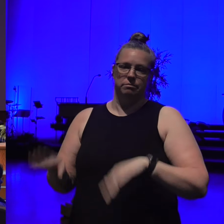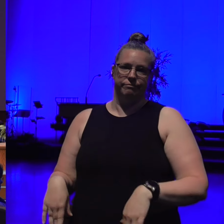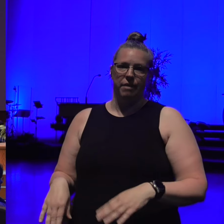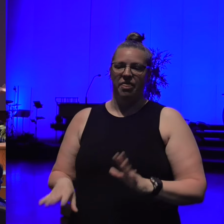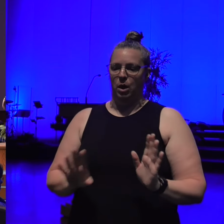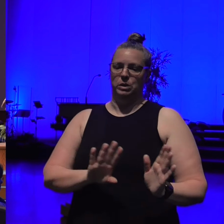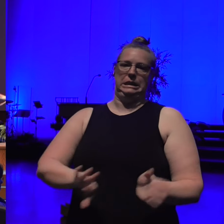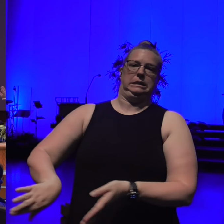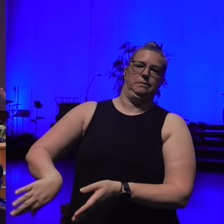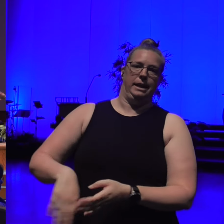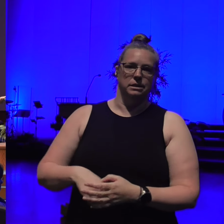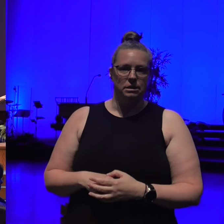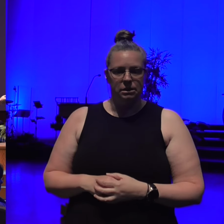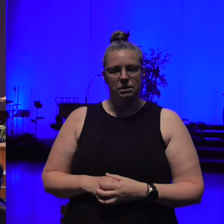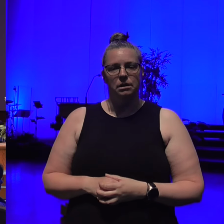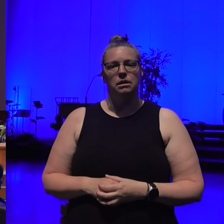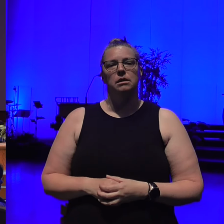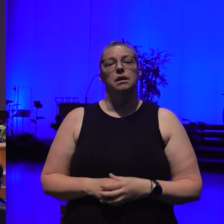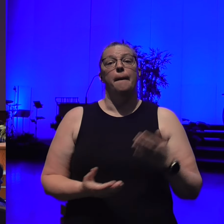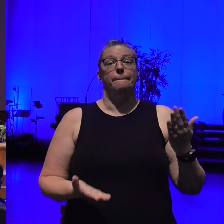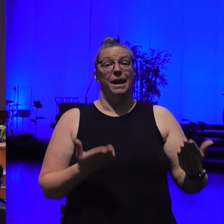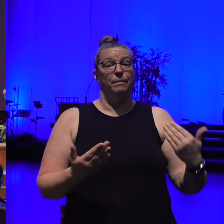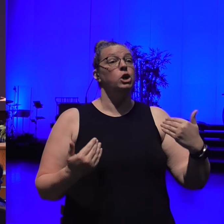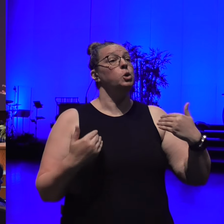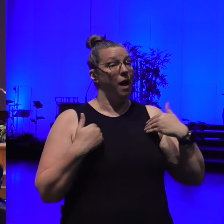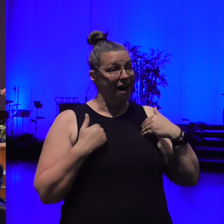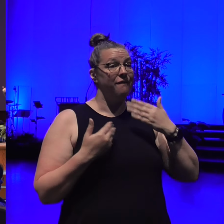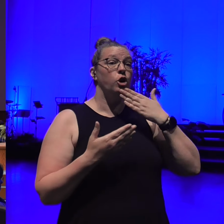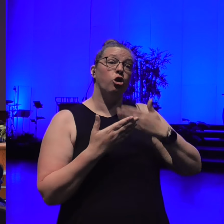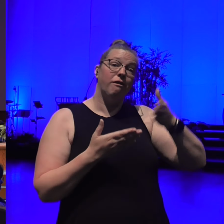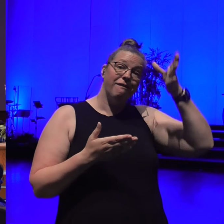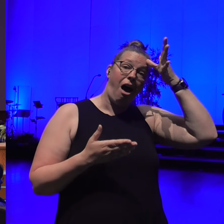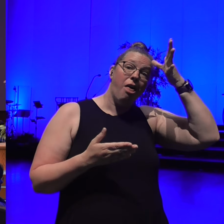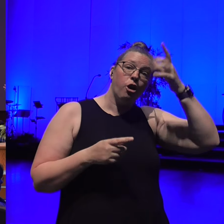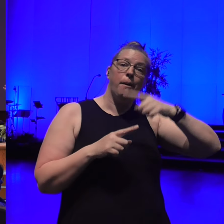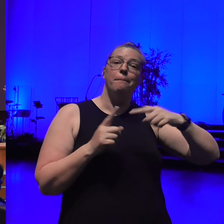tenías una gran sensación de seguridad con tu padre, pero tu padre viajaba por trabajo todo el tiempo y